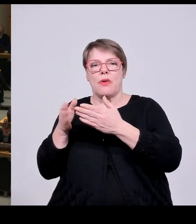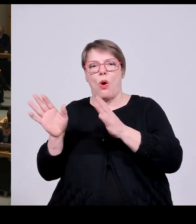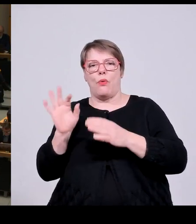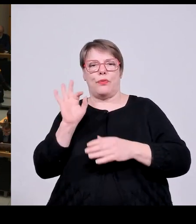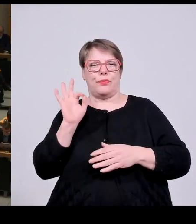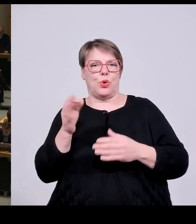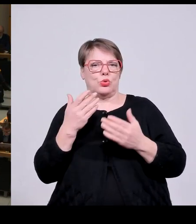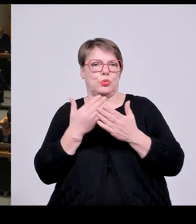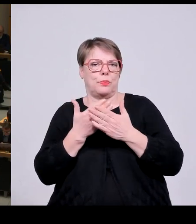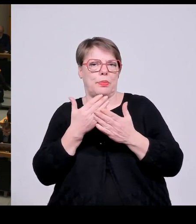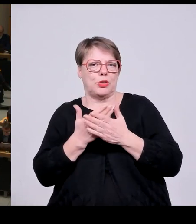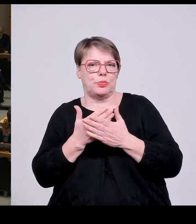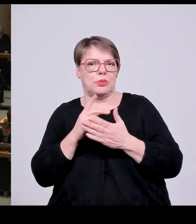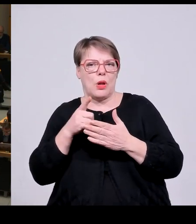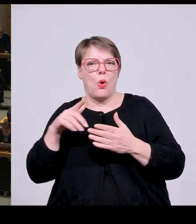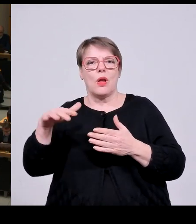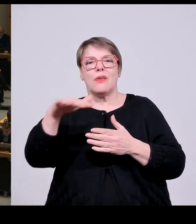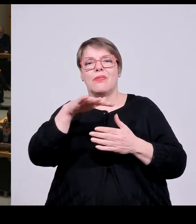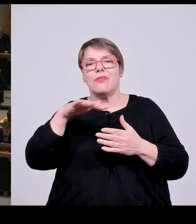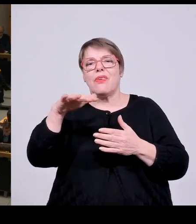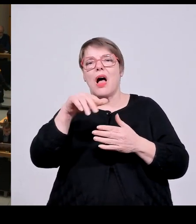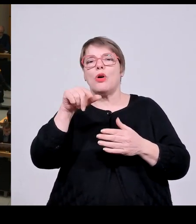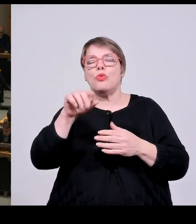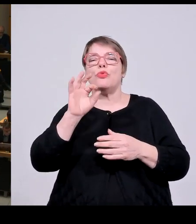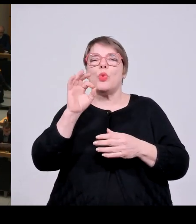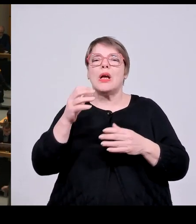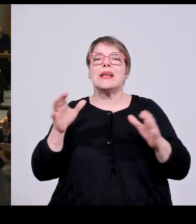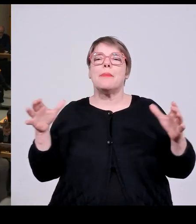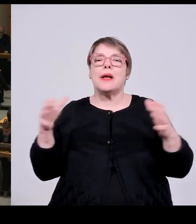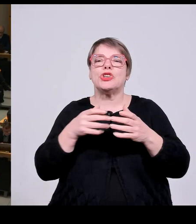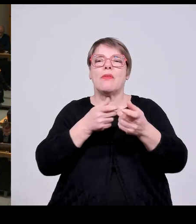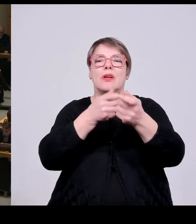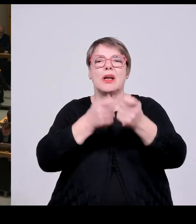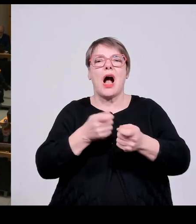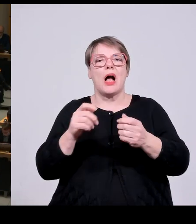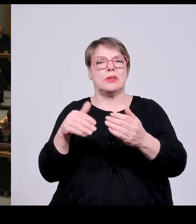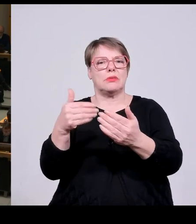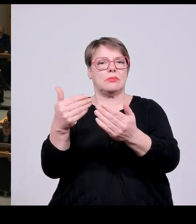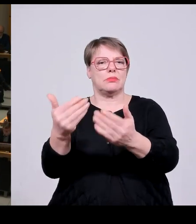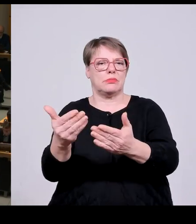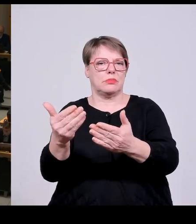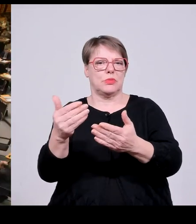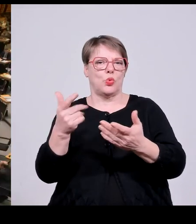(Beifall) (Rednerwechsel) Vielen Dank, Herr Kollege. Dann hat für die Linksfraktion die Abgeordnete Gennburg das Wort. (Rednerwechsel)